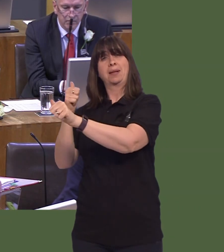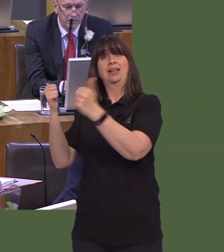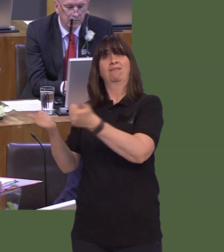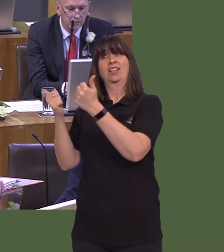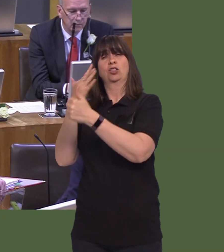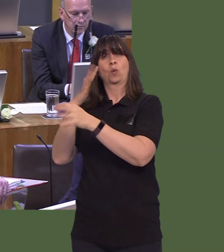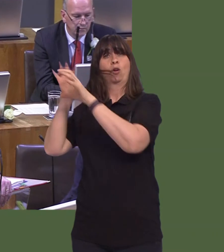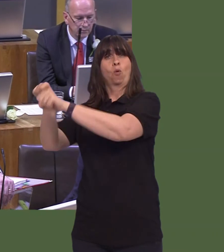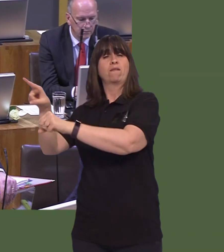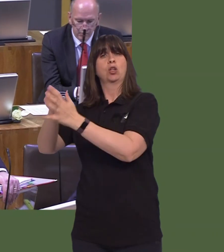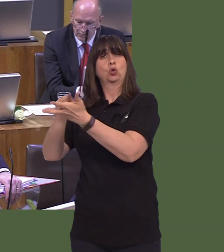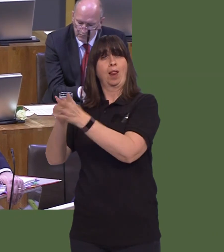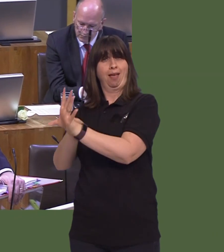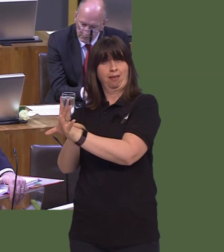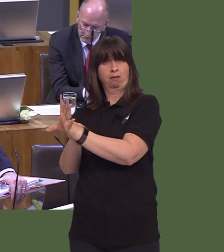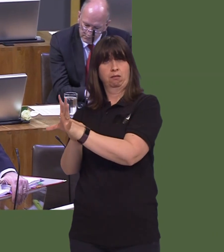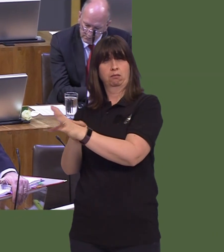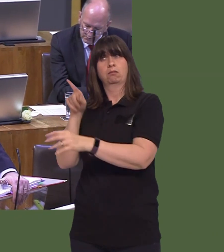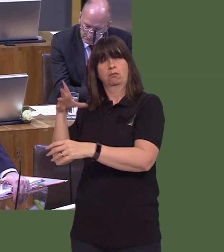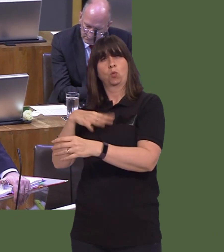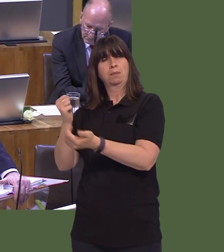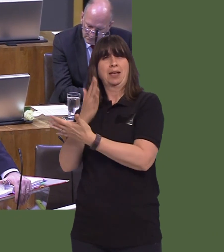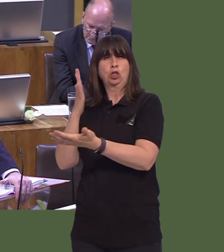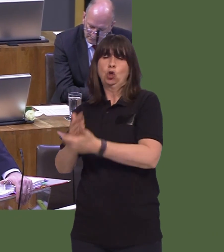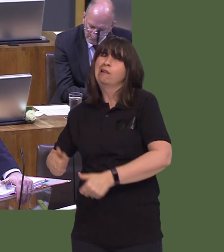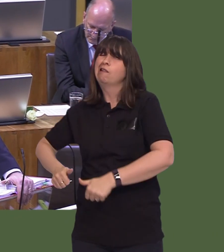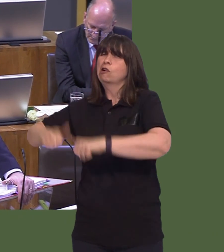nhw, ac mae yna ddyletswydd arnyn nhw i sicrhau eu bod hynny'n digwydd.